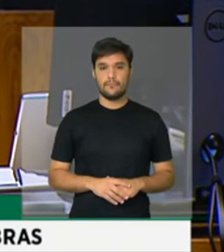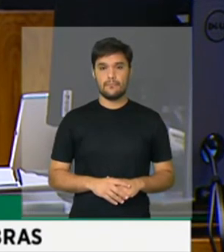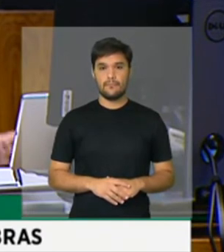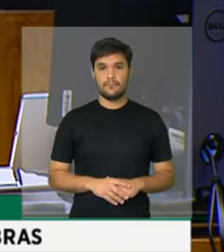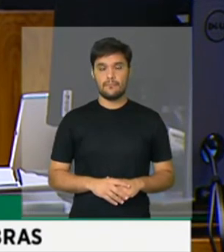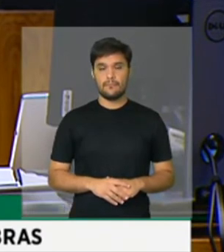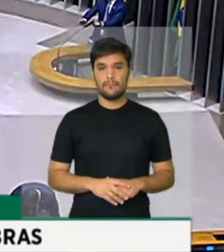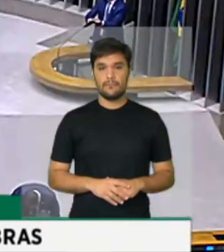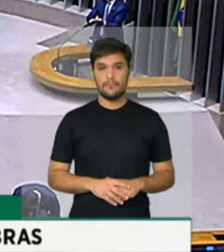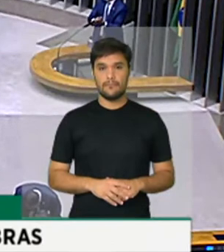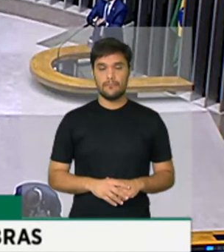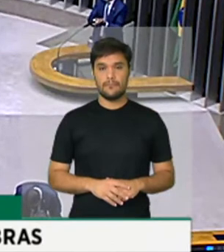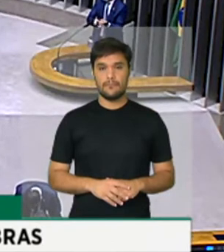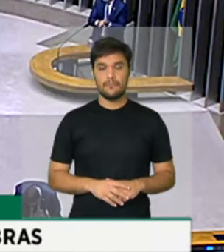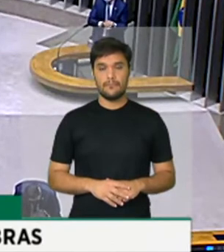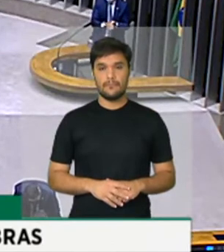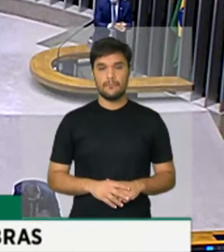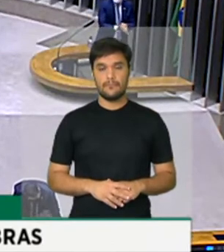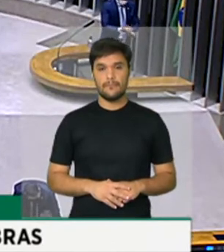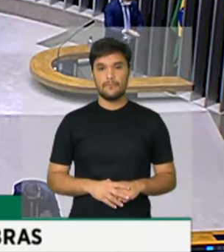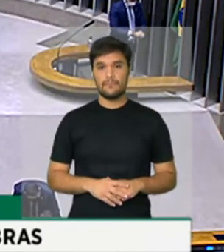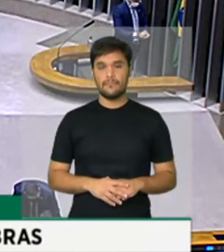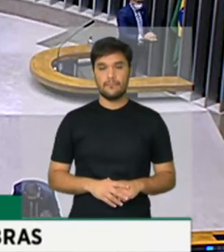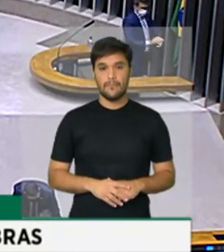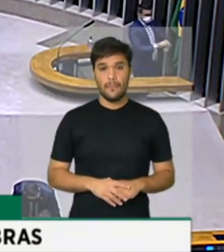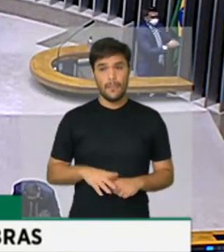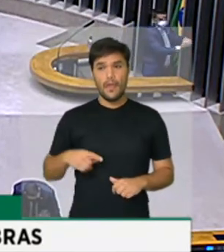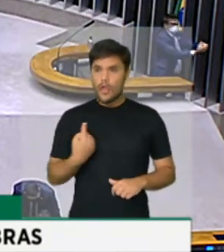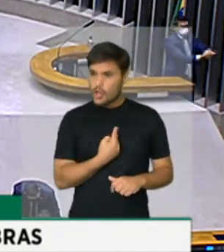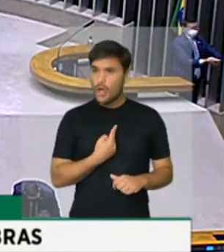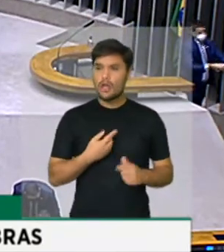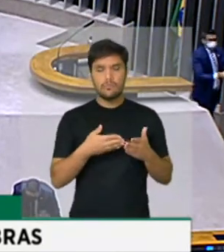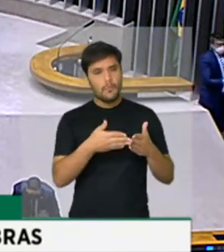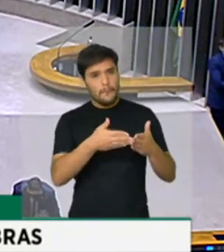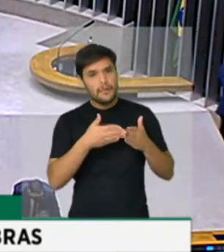RIGONI. NA SEQUÊNCIA REGINALDO LOPES, NA SEQUÊNCIA ALENCAR SANTANA BRAGA. SÃO OS QUE ESTÃO INSCRITOS AQUI,